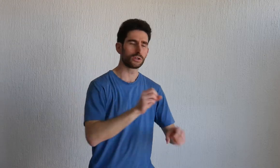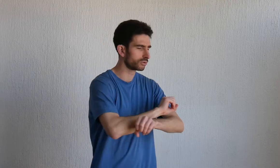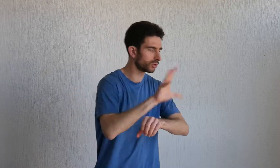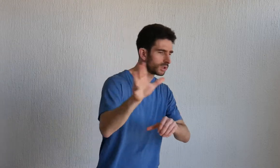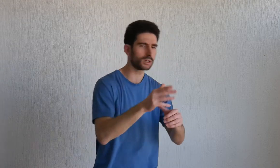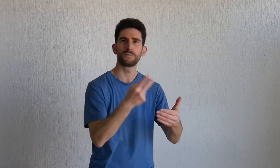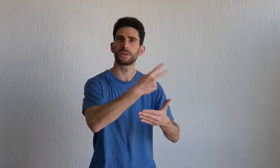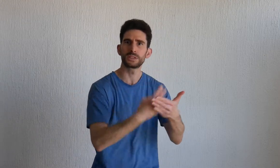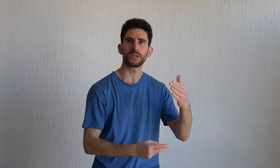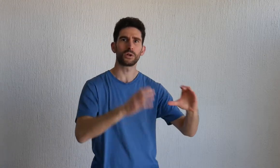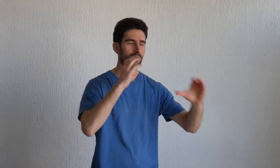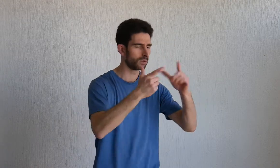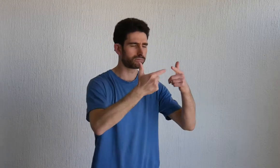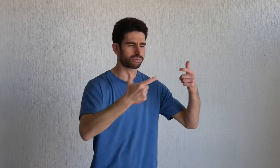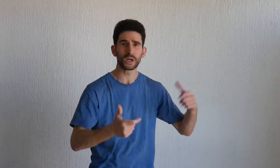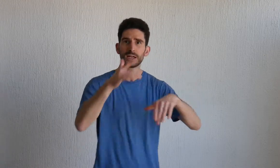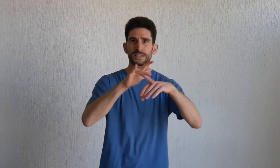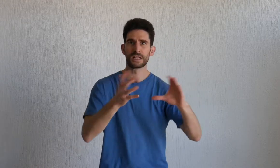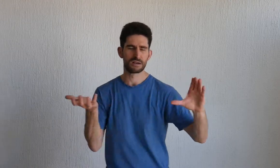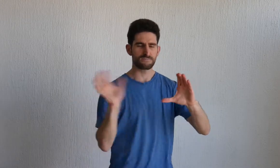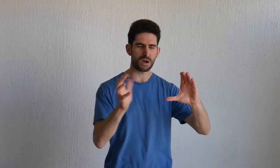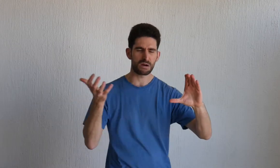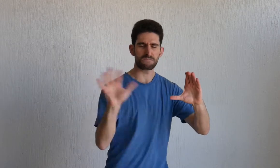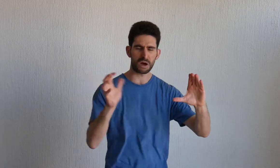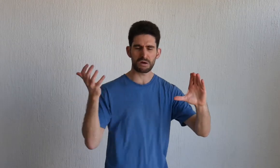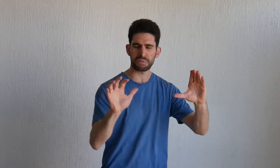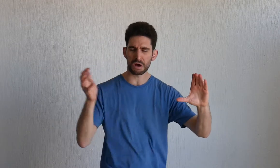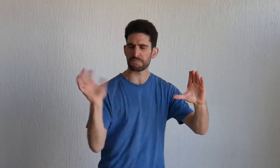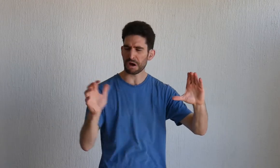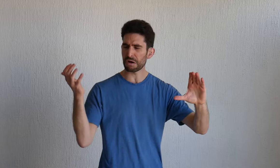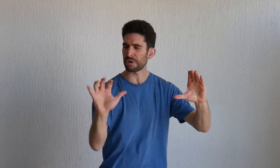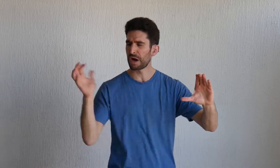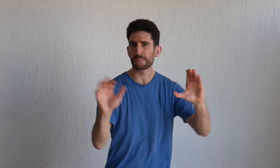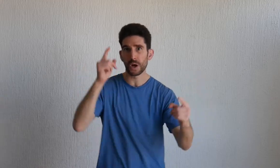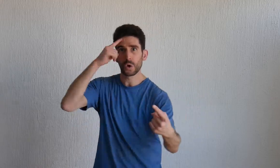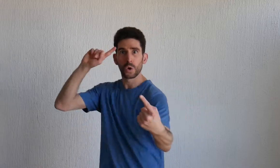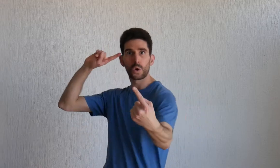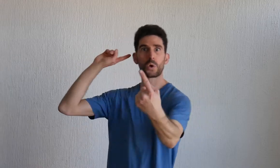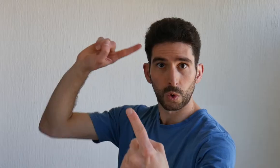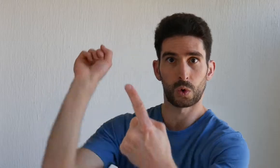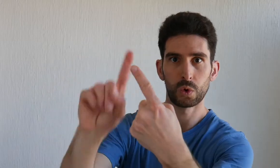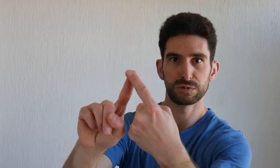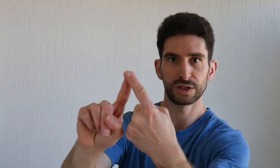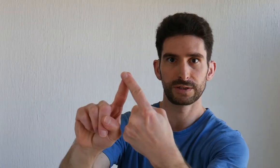avec des journalistes, des dessinateurs, des chargés de communication, etc. Ils remplissent le site régulièrement avec pour objectif :